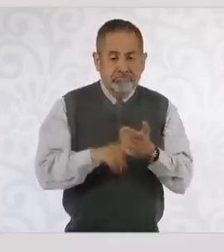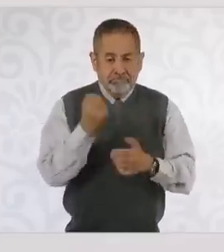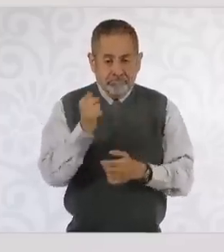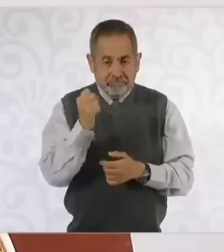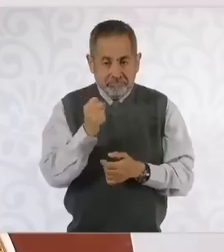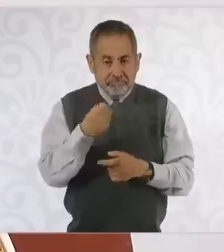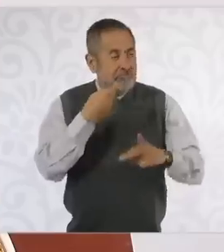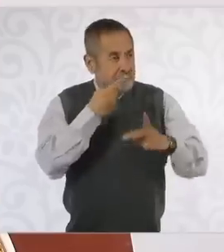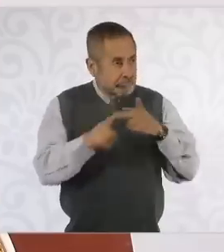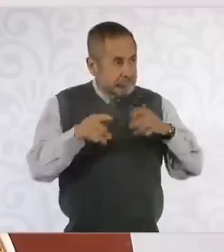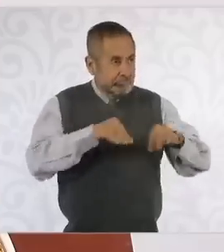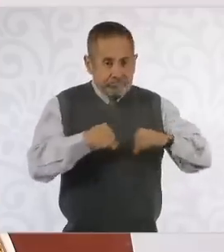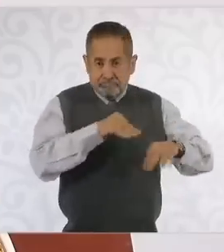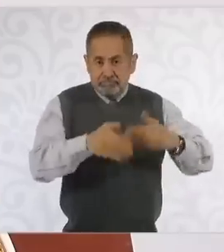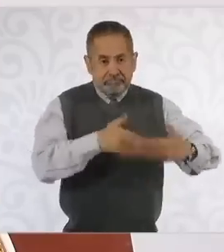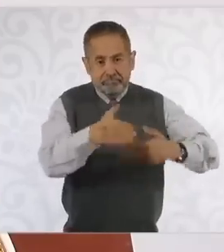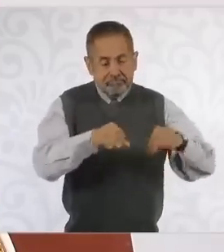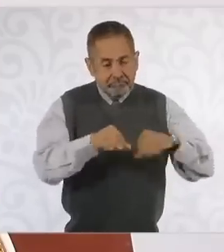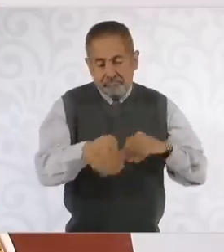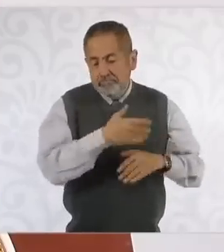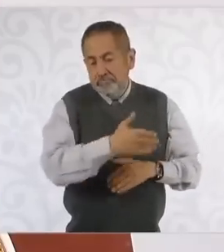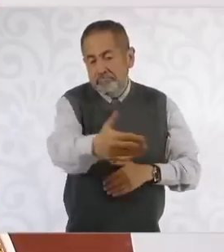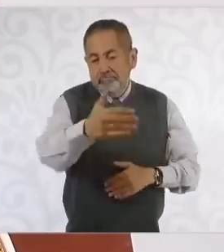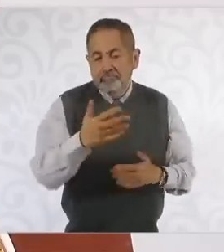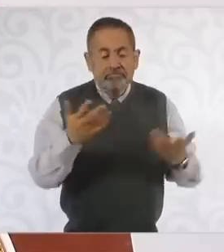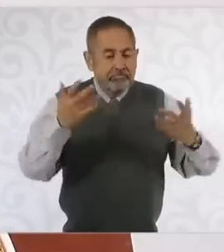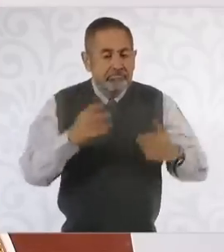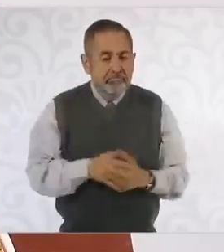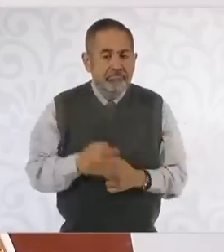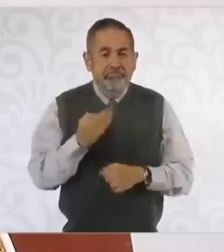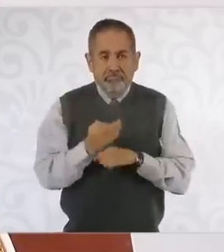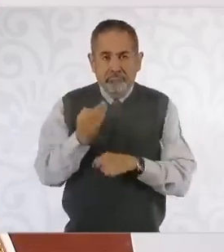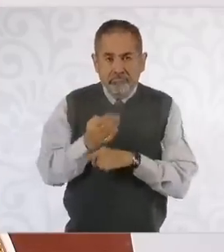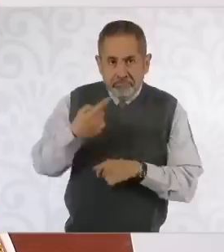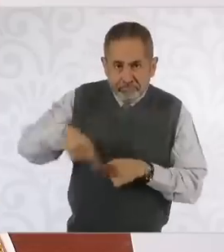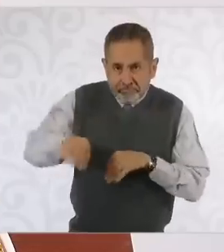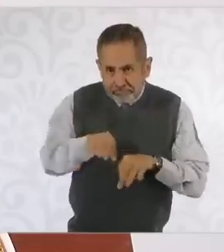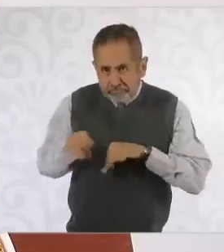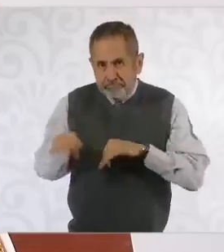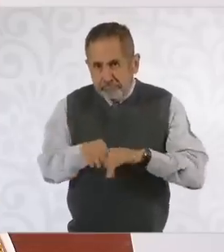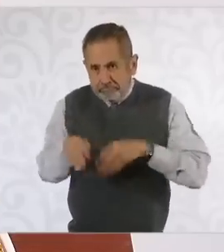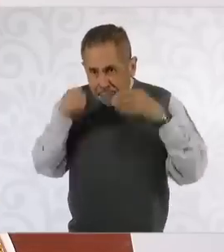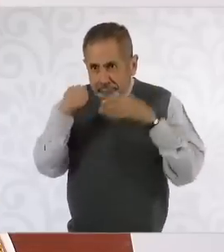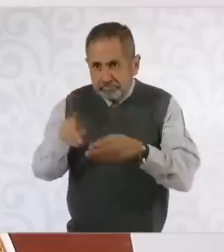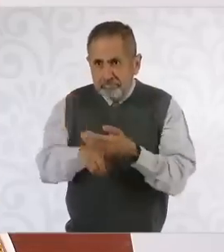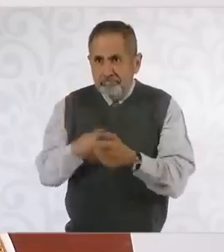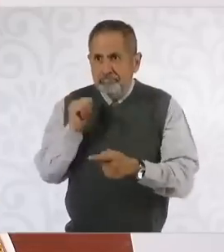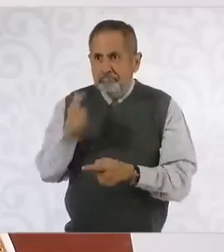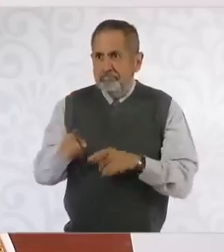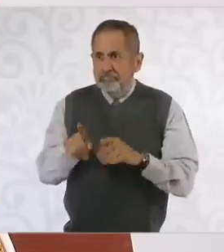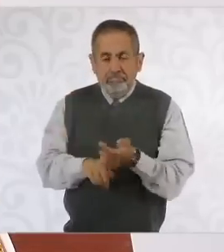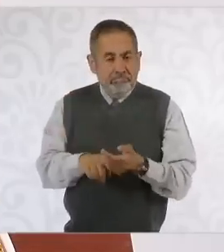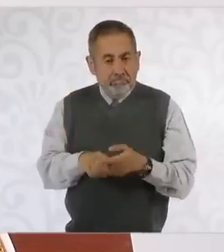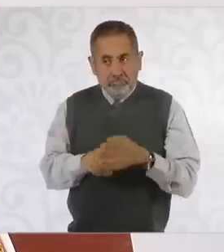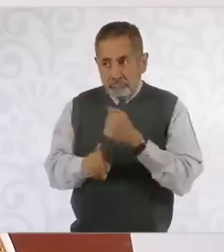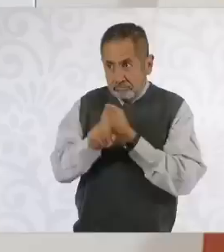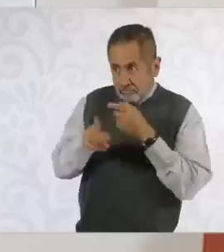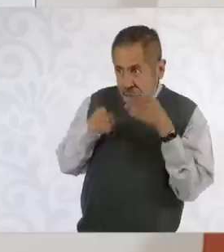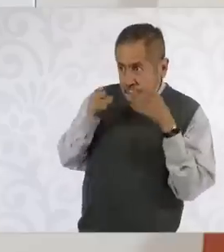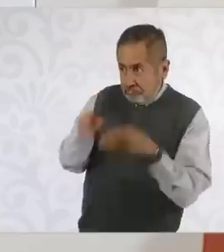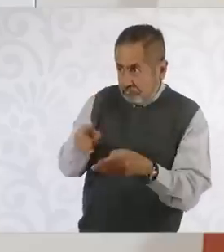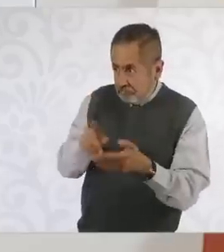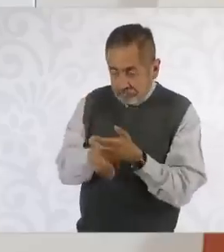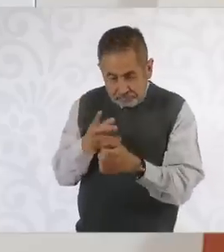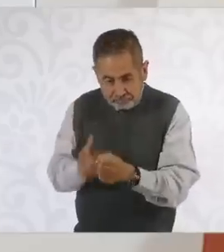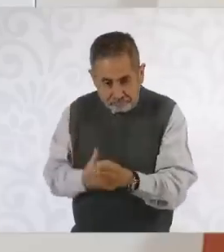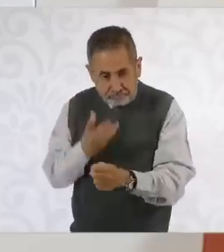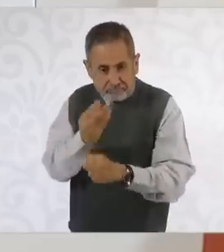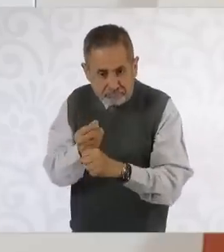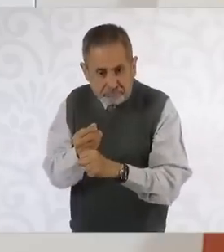mal no me equivoco y estamos trabajando en algunos casos donde hay problemas se fortalece la relación